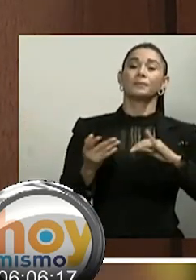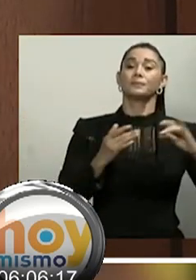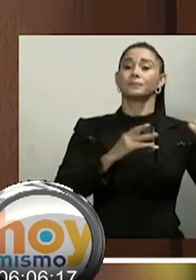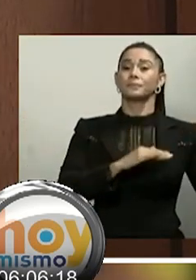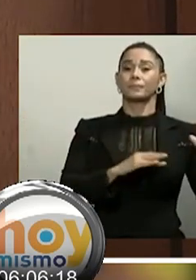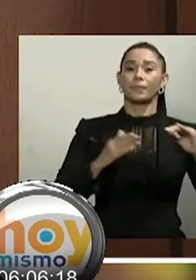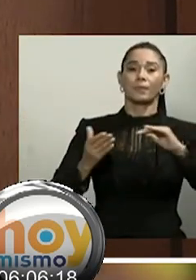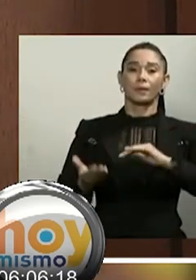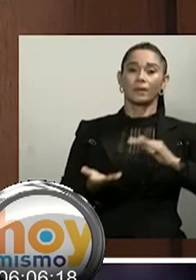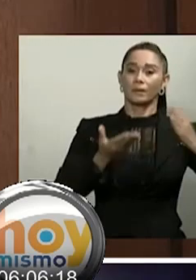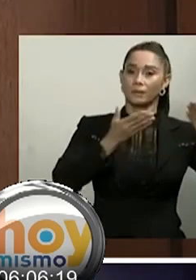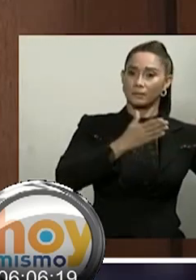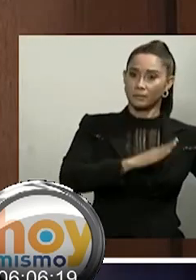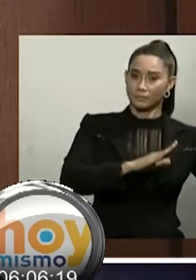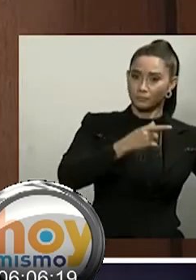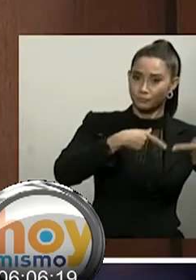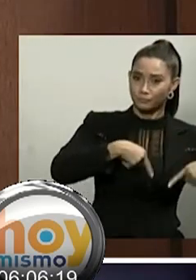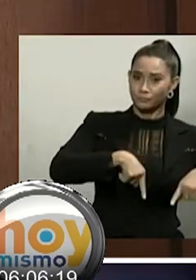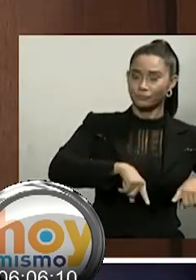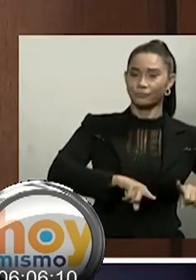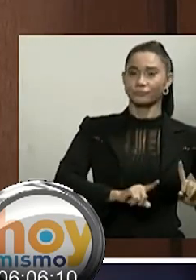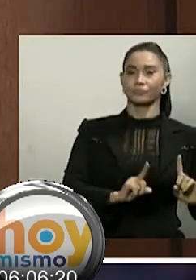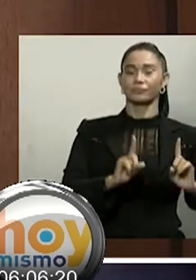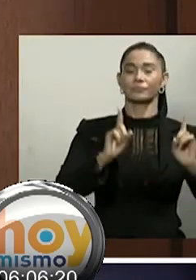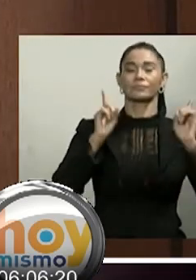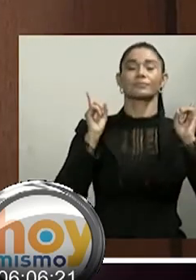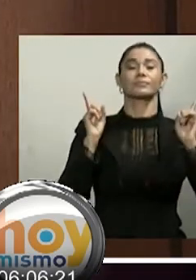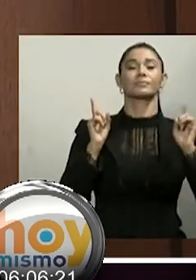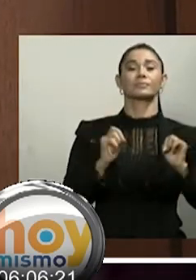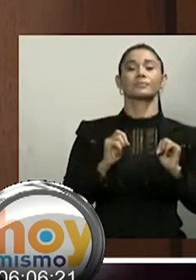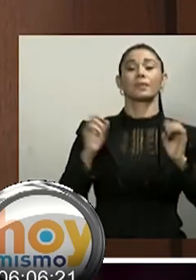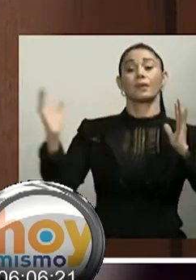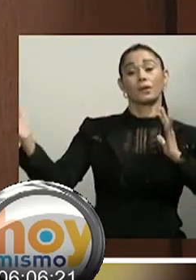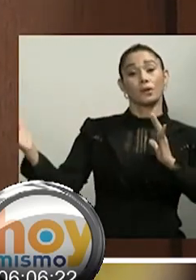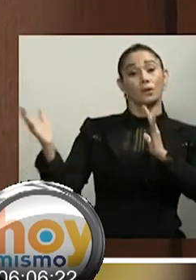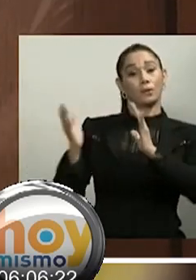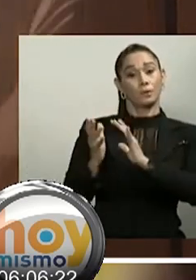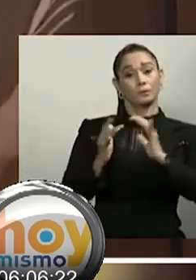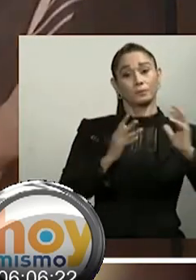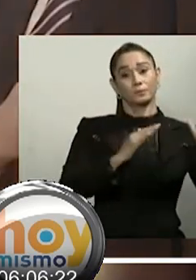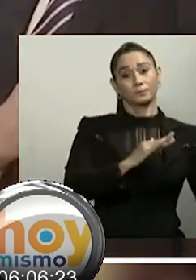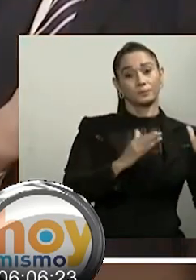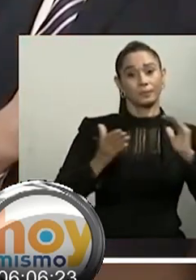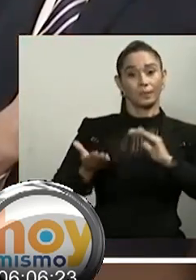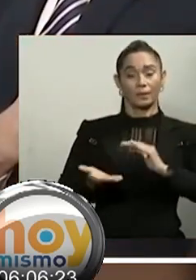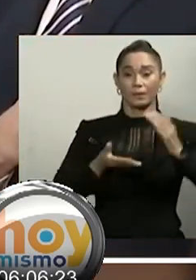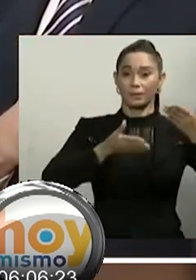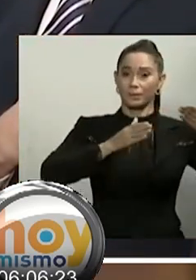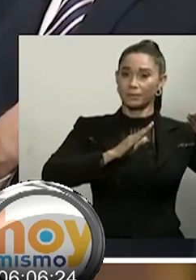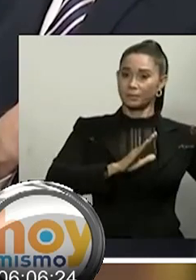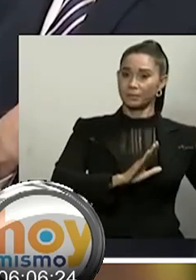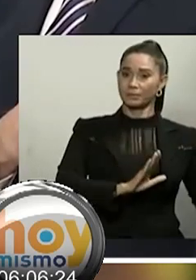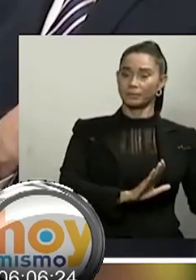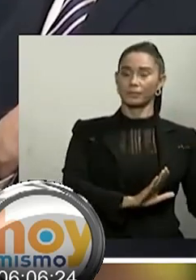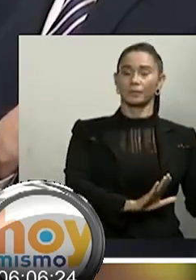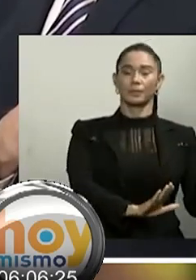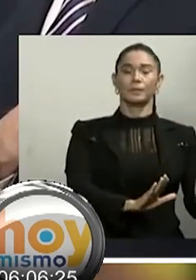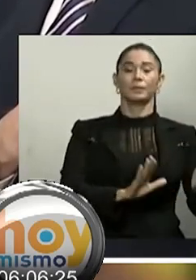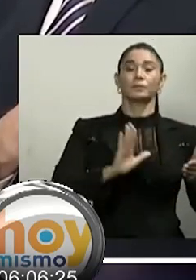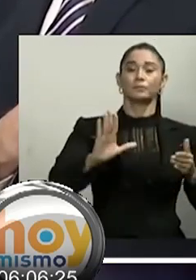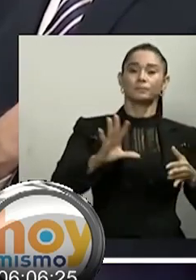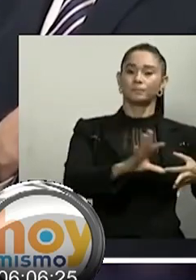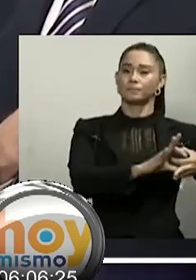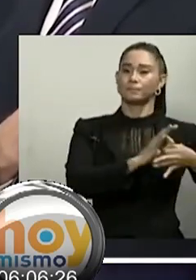situaciones es que automáticamente como camina la economía y como marcha la inflación se establezca